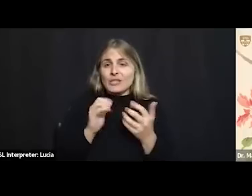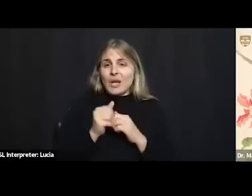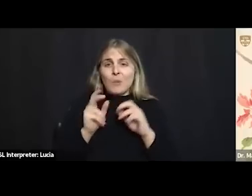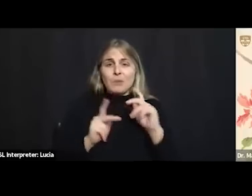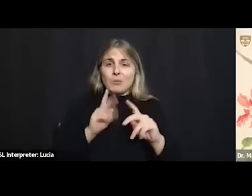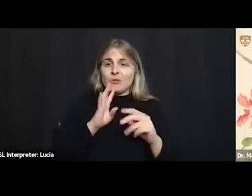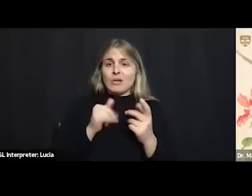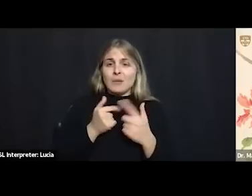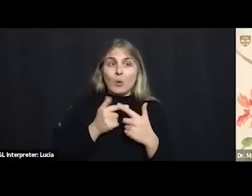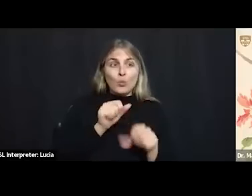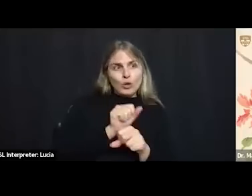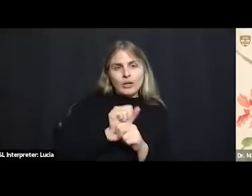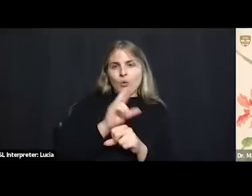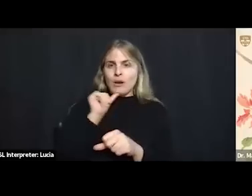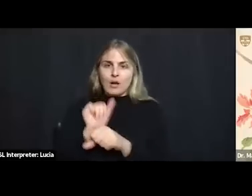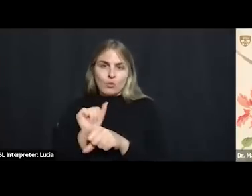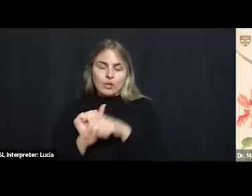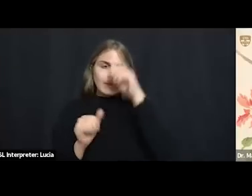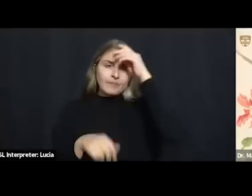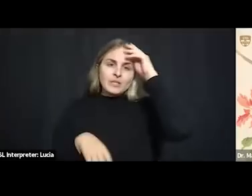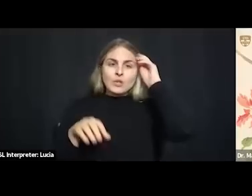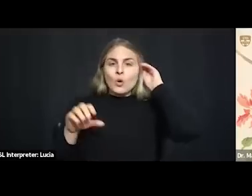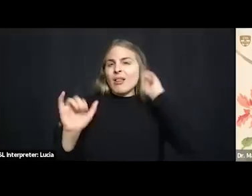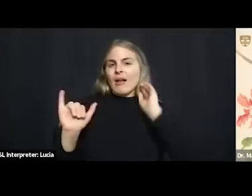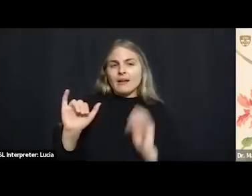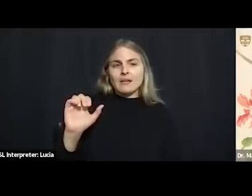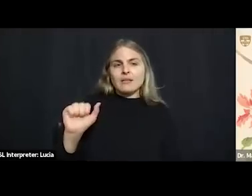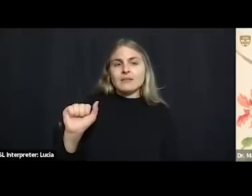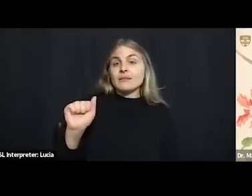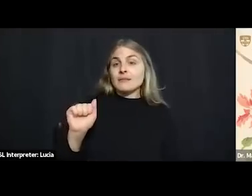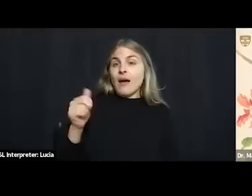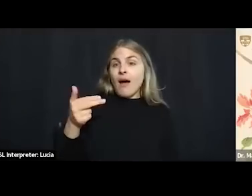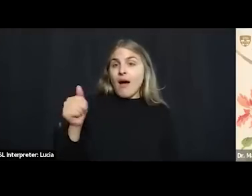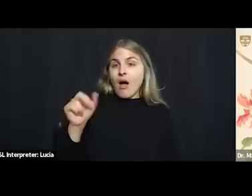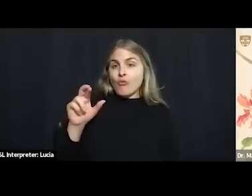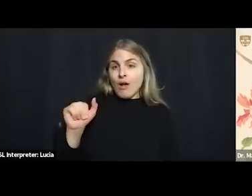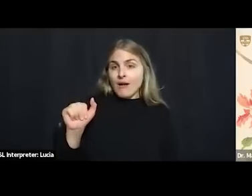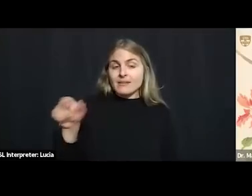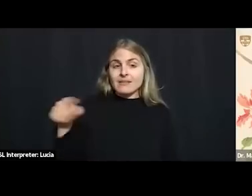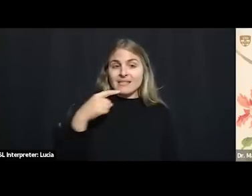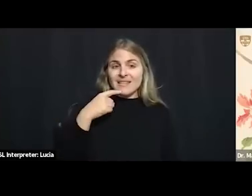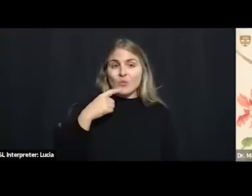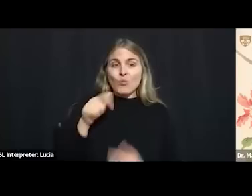o el desempleo. Sahara dijo: "Cuando estás desempleado, sigues siendo la misma persona,